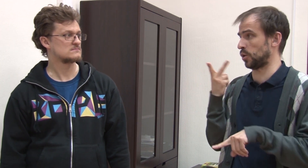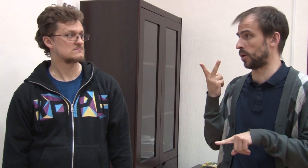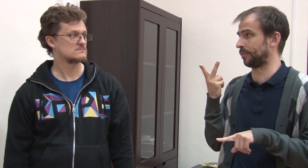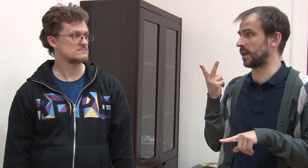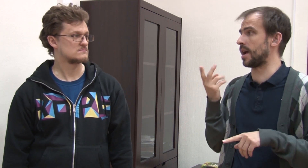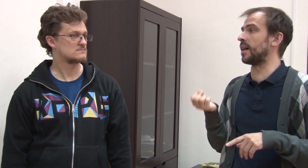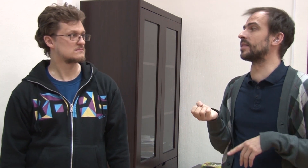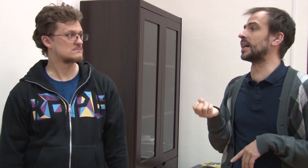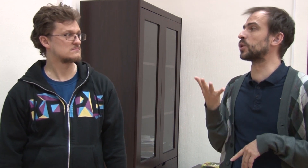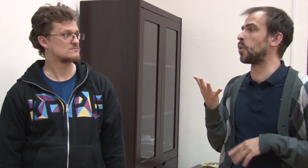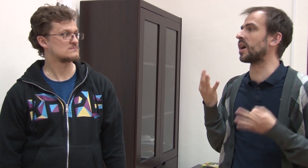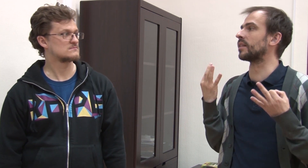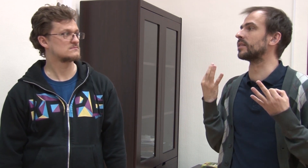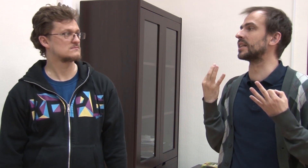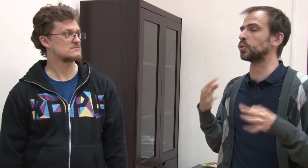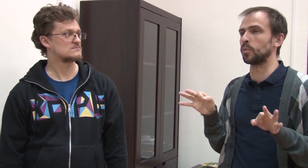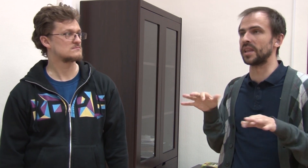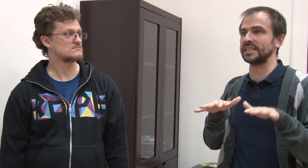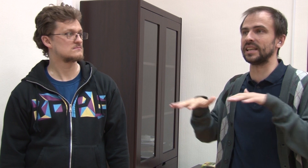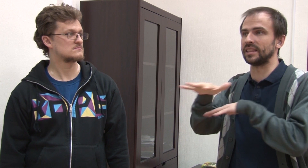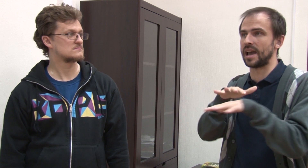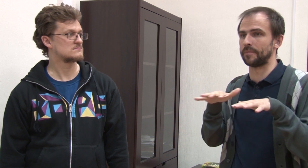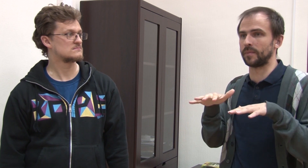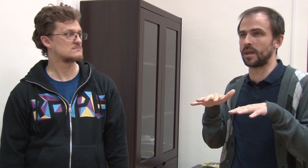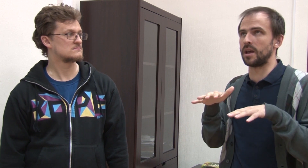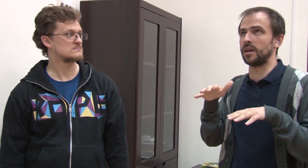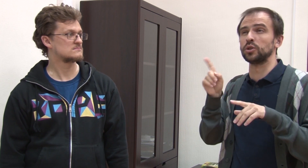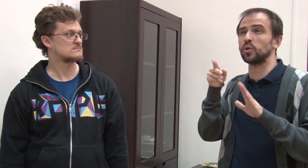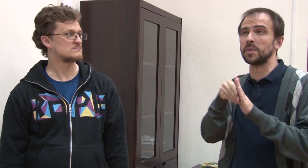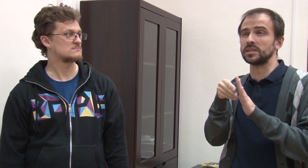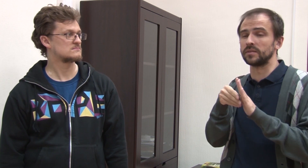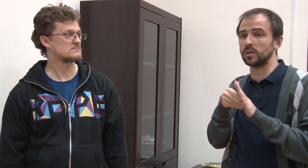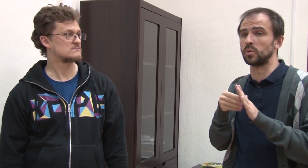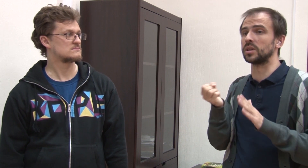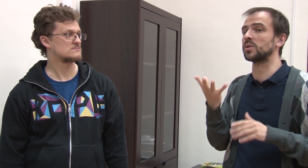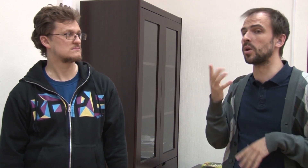Второе – насколько доступна среда… Что здесь имеется в виду?